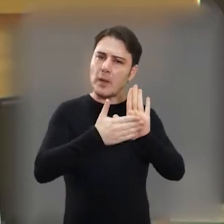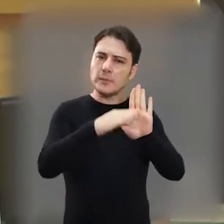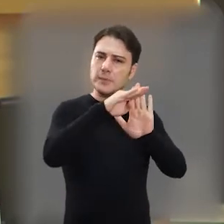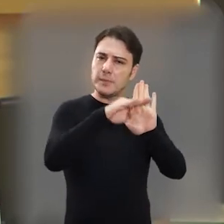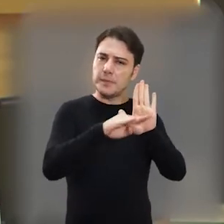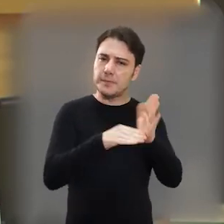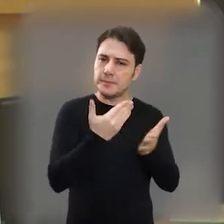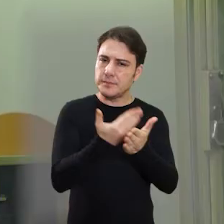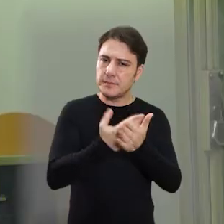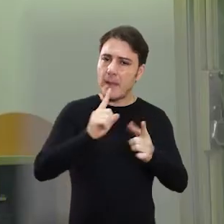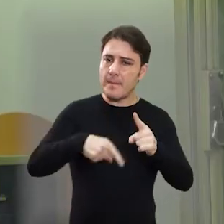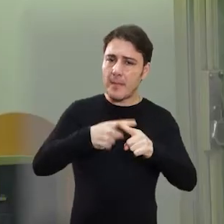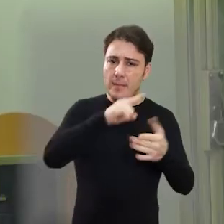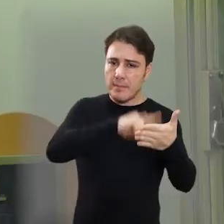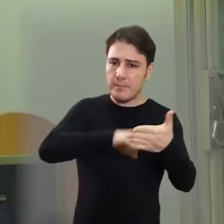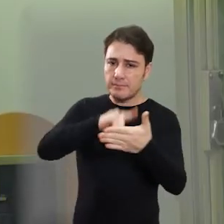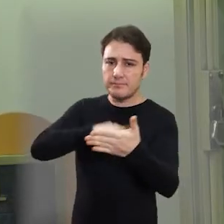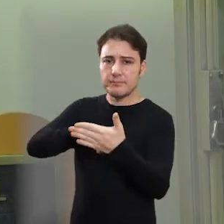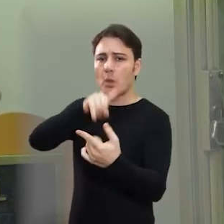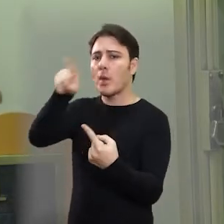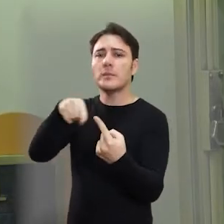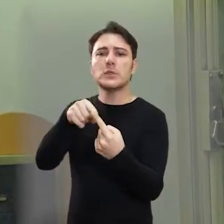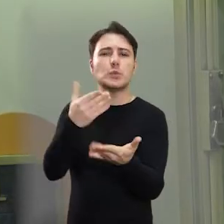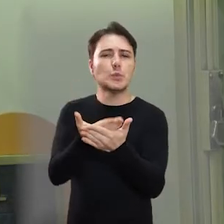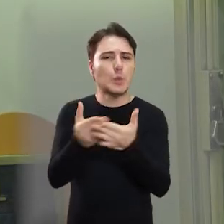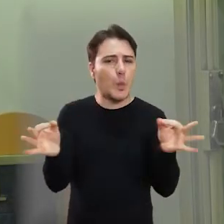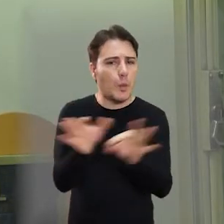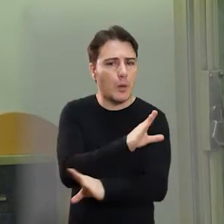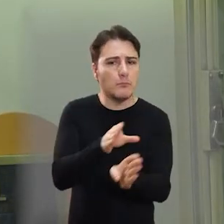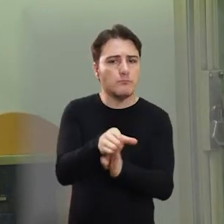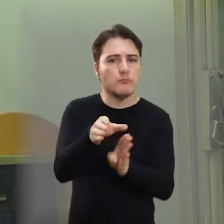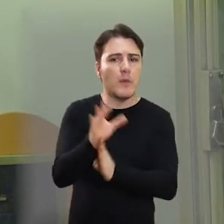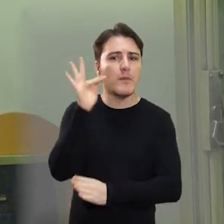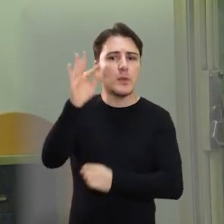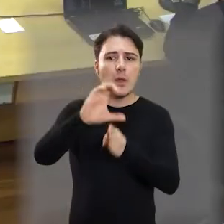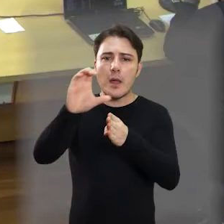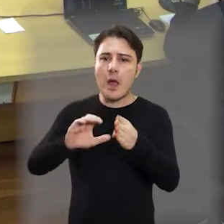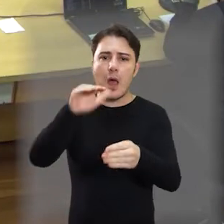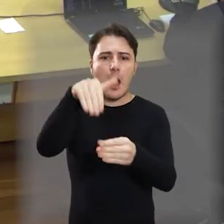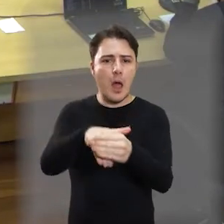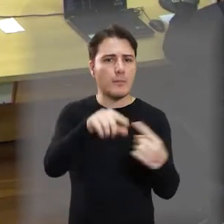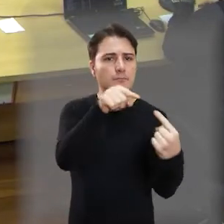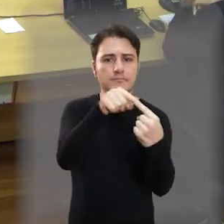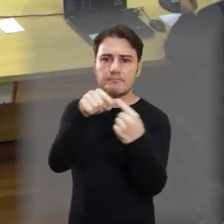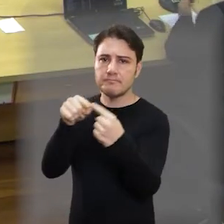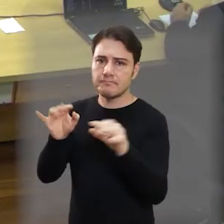as propostas de lei e outros documentos, com o objetivo de manifestar sua posição para orientação